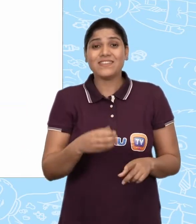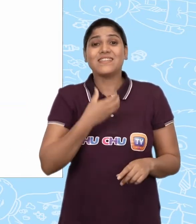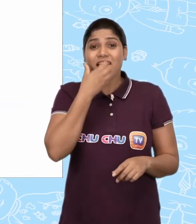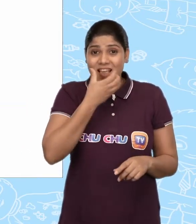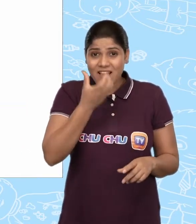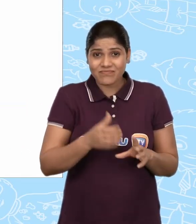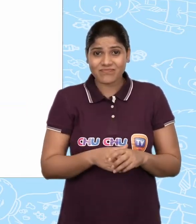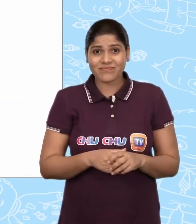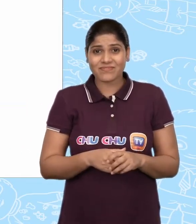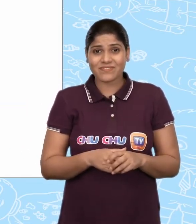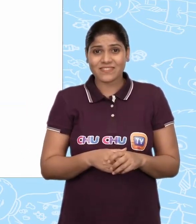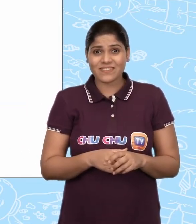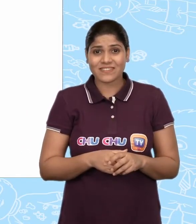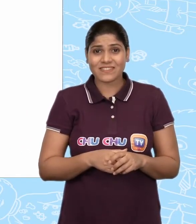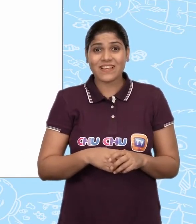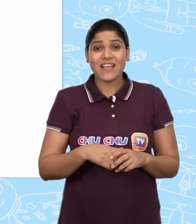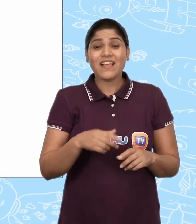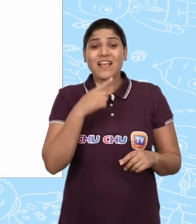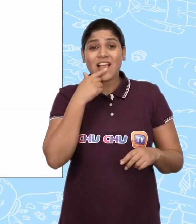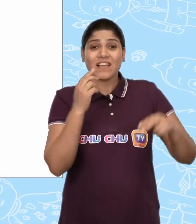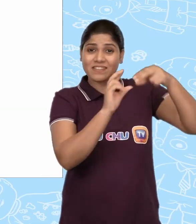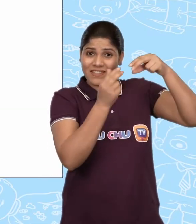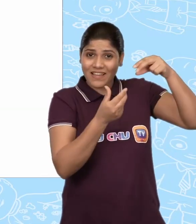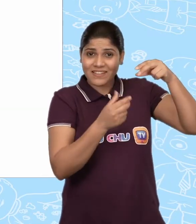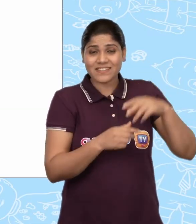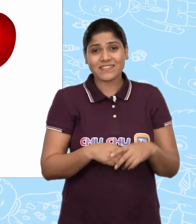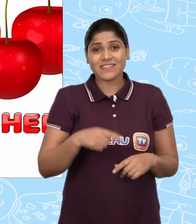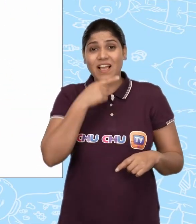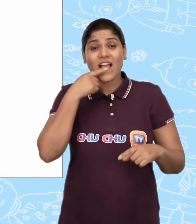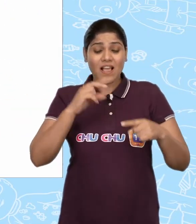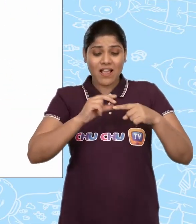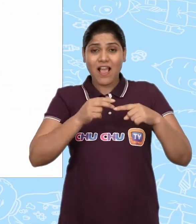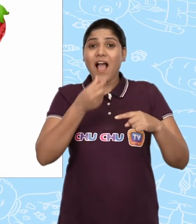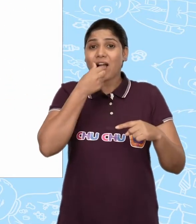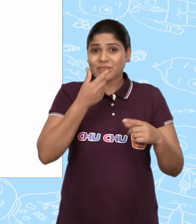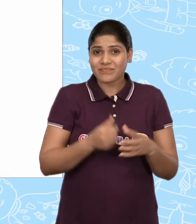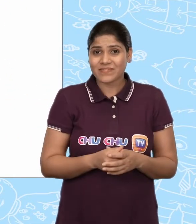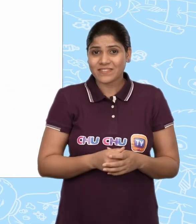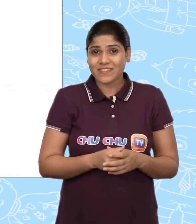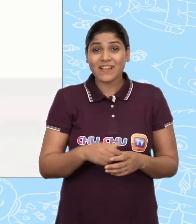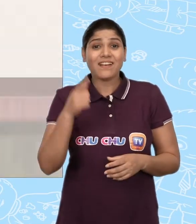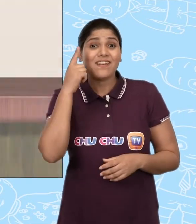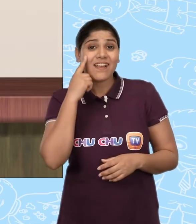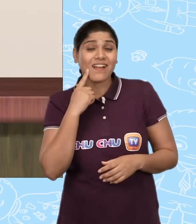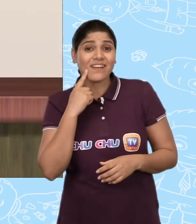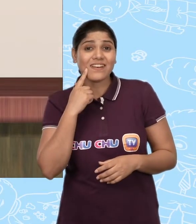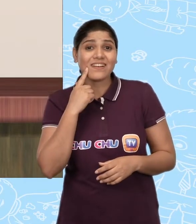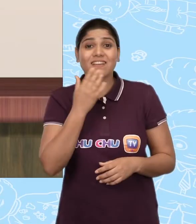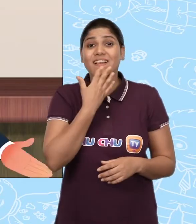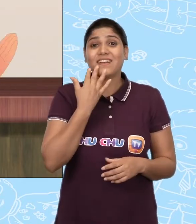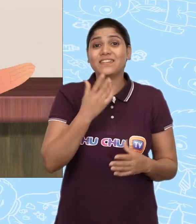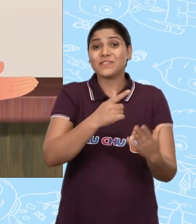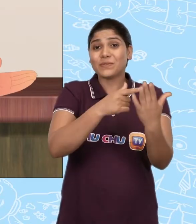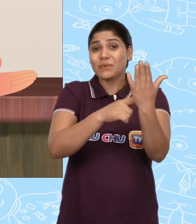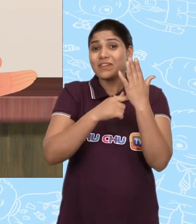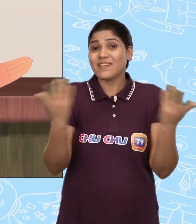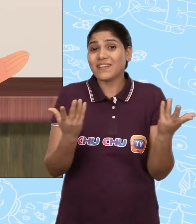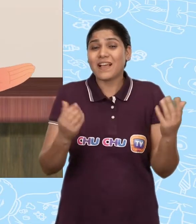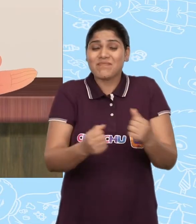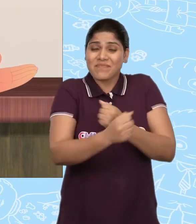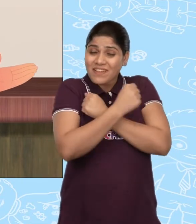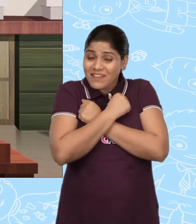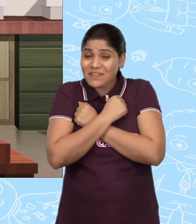जैसे सेब cherries और strawberries लाल रंग दर्शाता है प्यार को